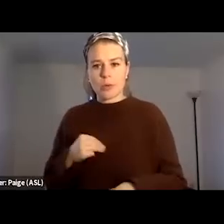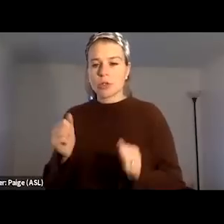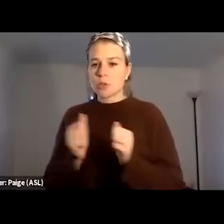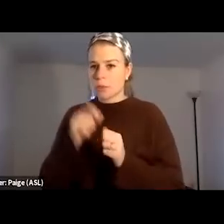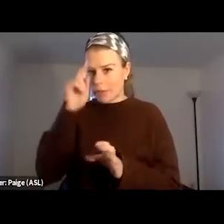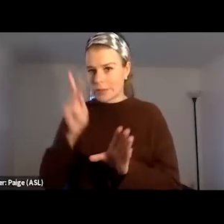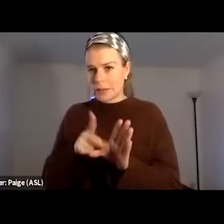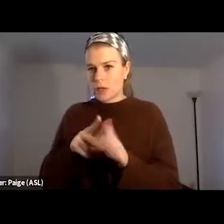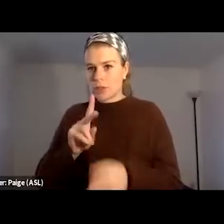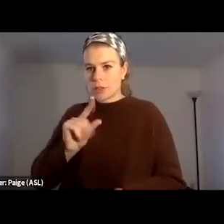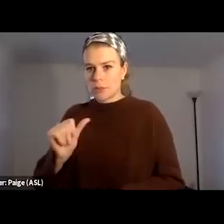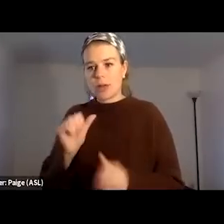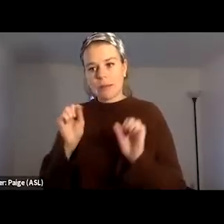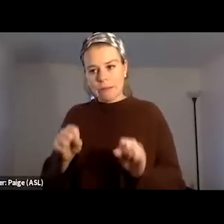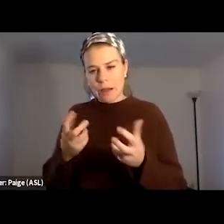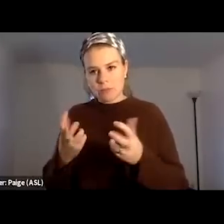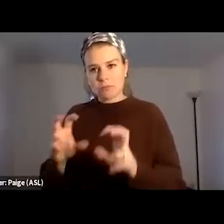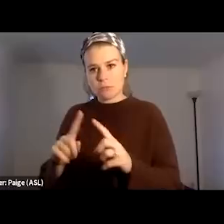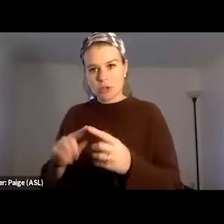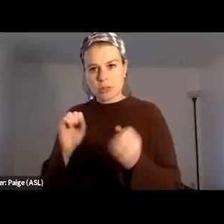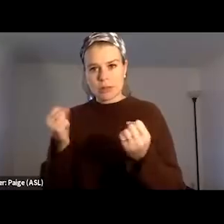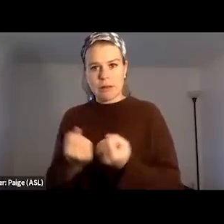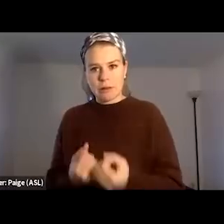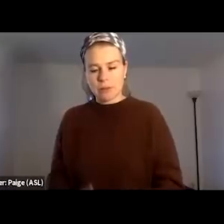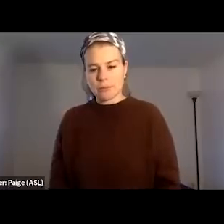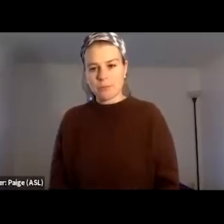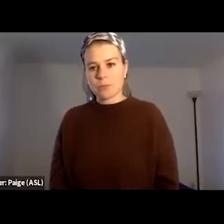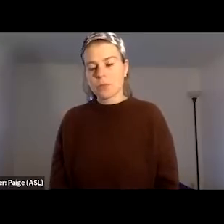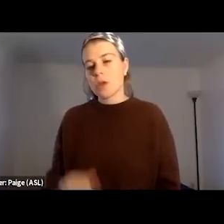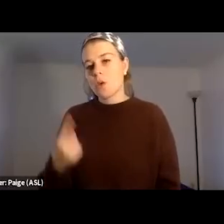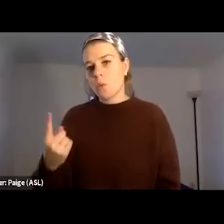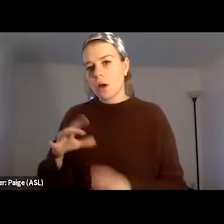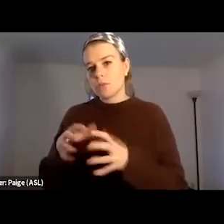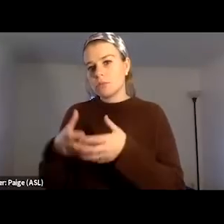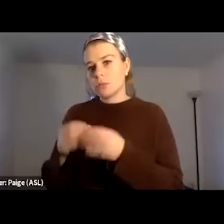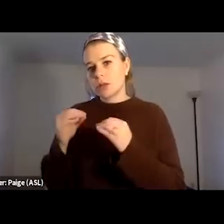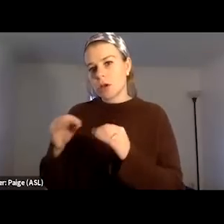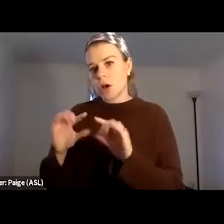pueden contribuir a la sociedad. Un grupo enseñó a un grupo de oficiales de policía en entrenamiento